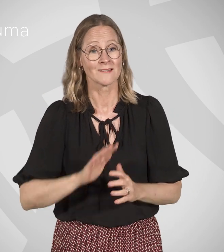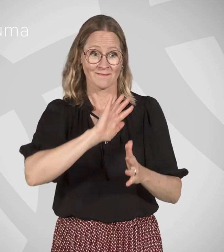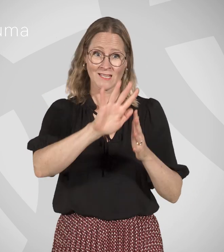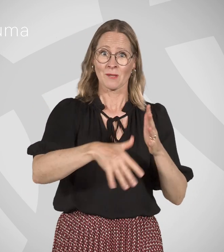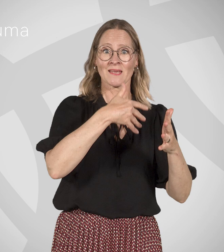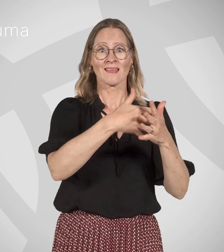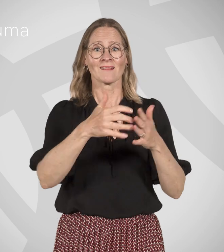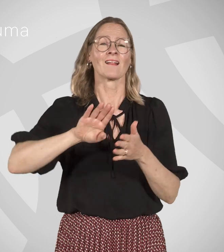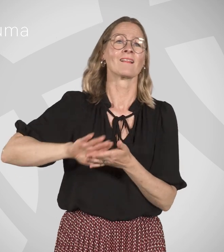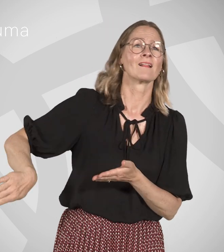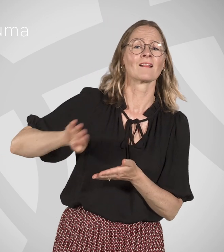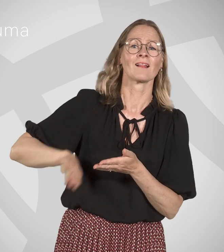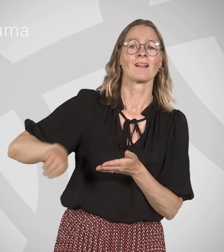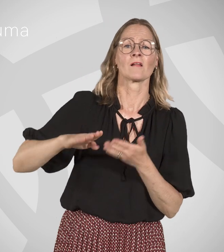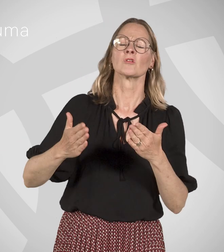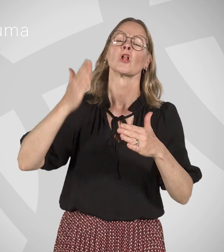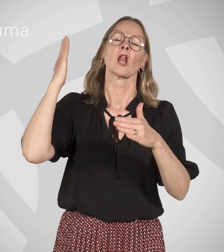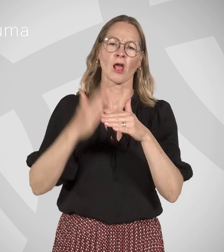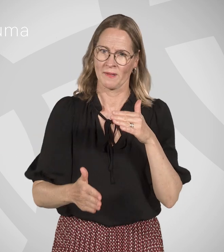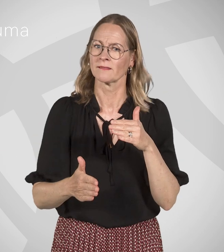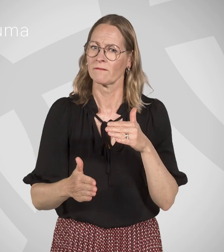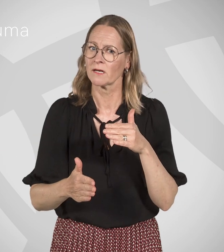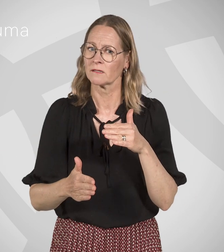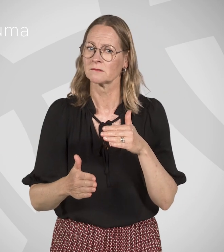Viittomakielten sivuuttaminen on vihdoin lopetettava!